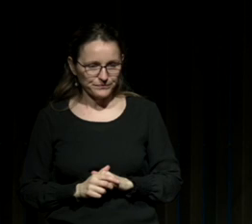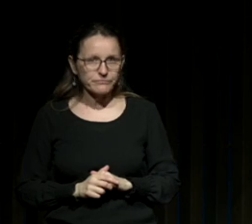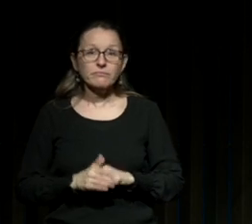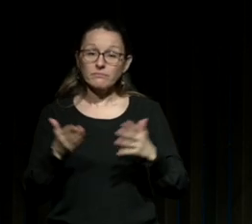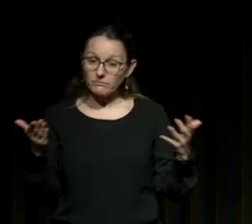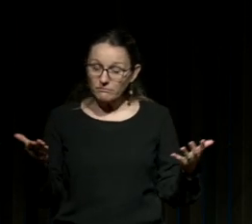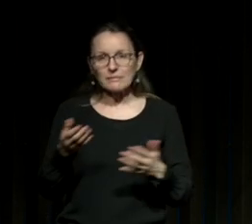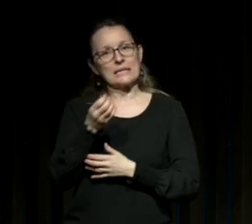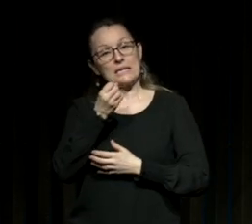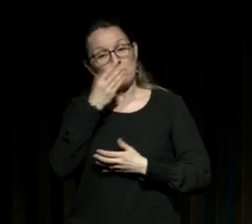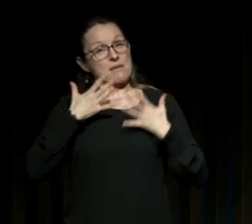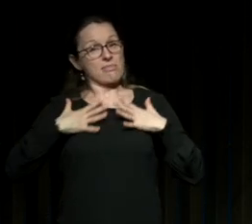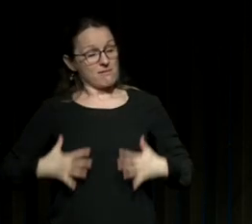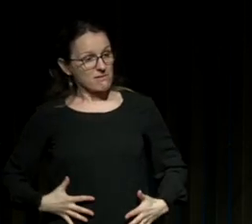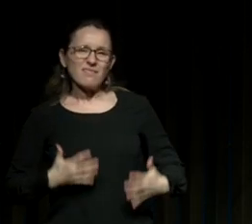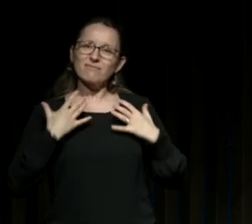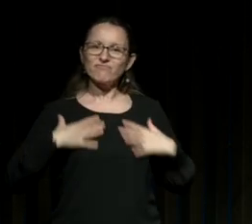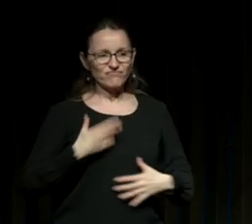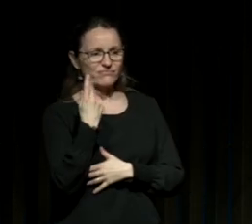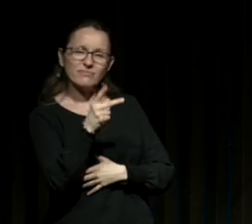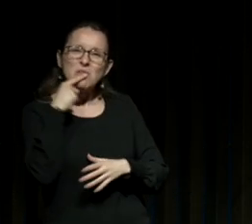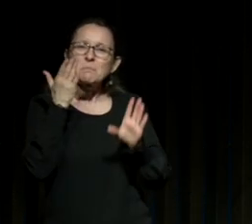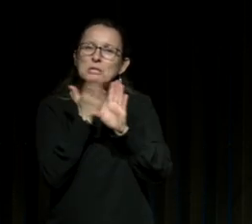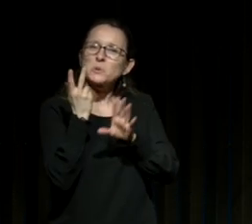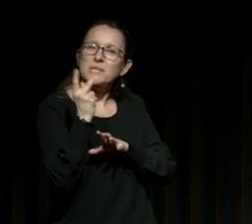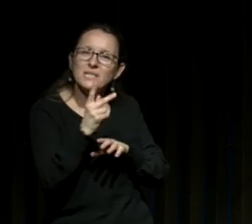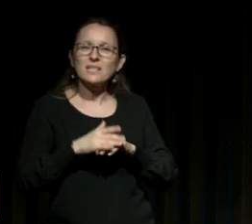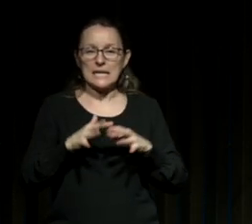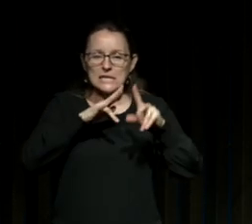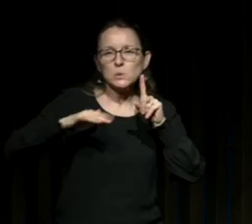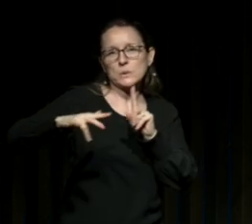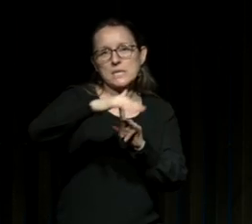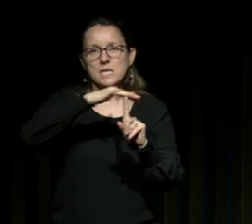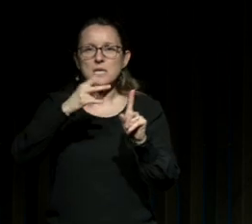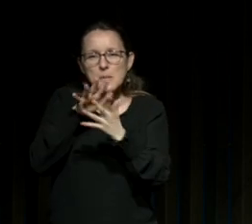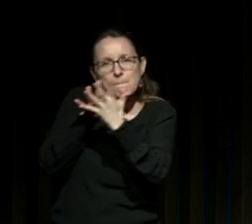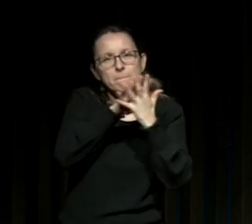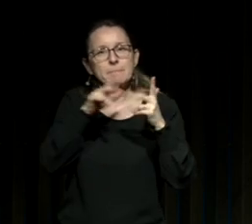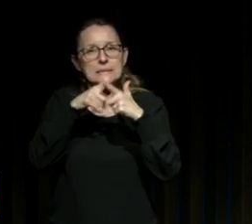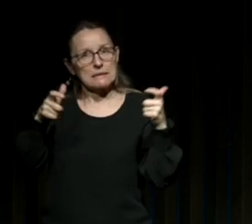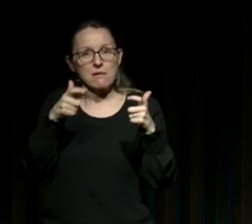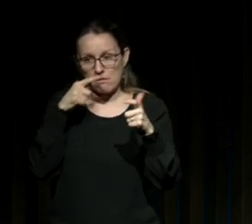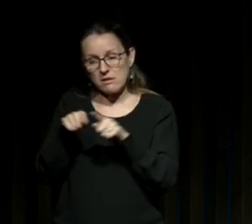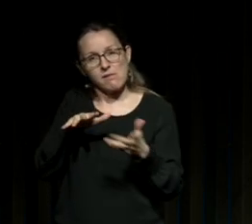jeu bien-être physique psychologique et sociale de l'individu et l'obésité donc une maladie